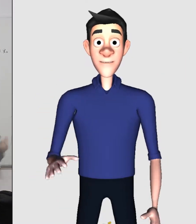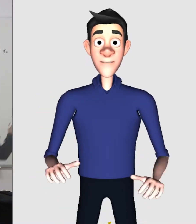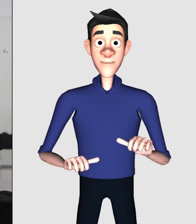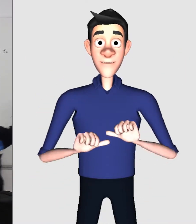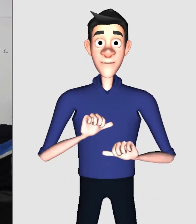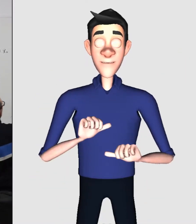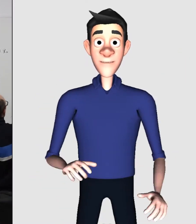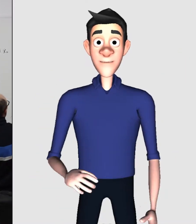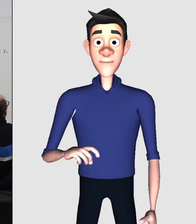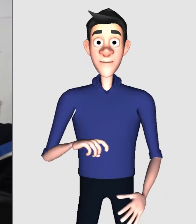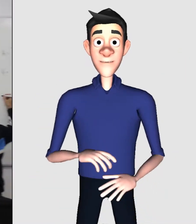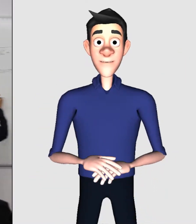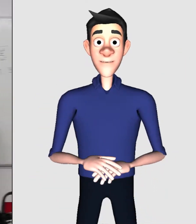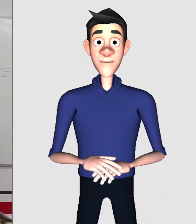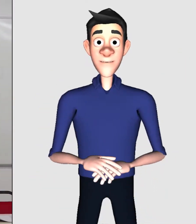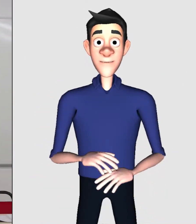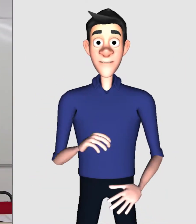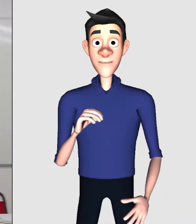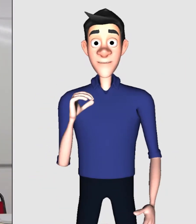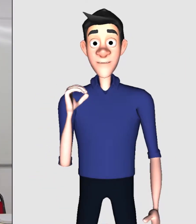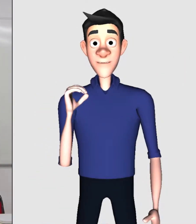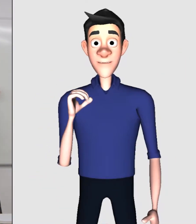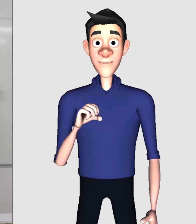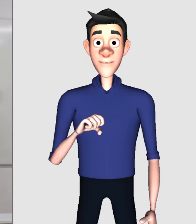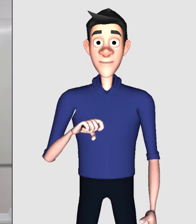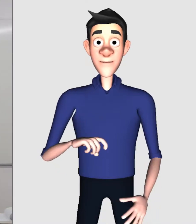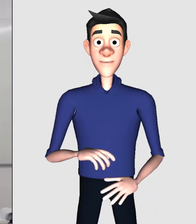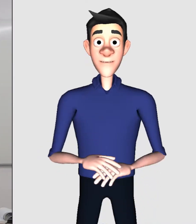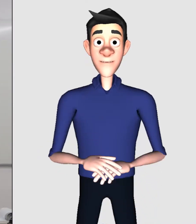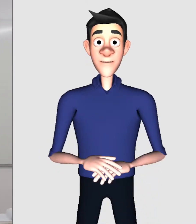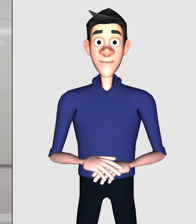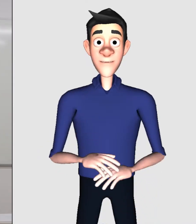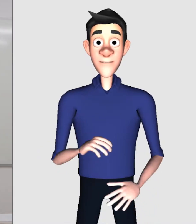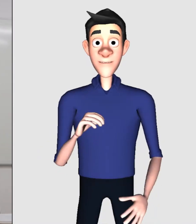Temos então, raiz quadrada, vamos precisar do x0